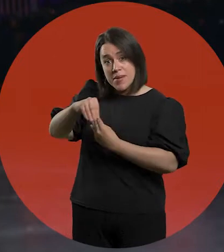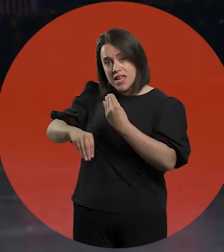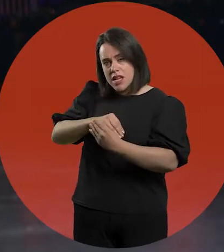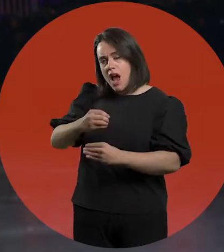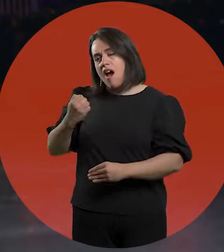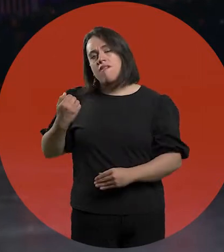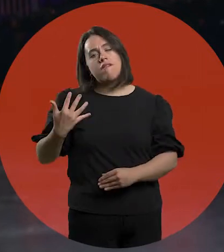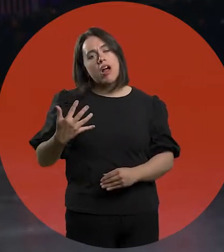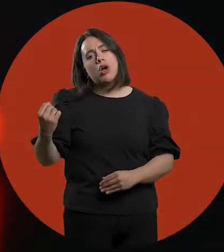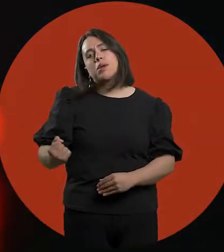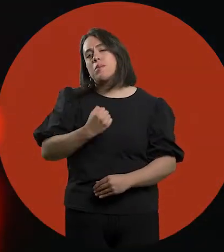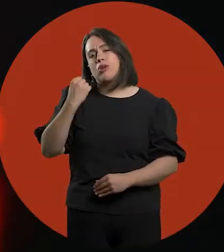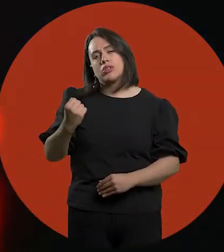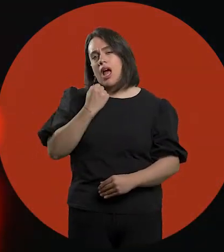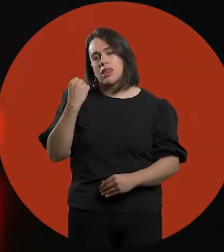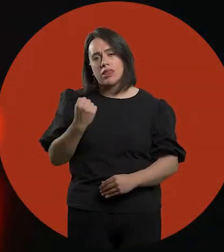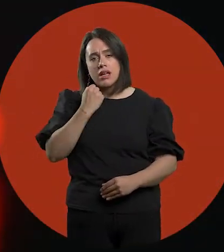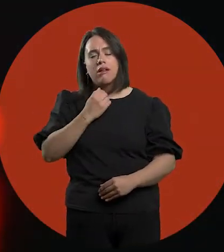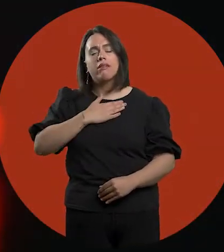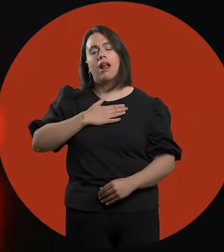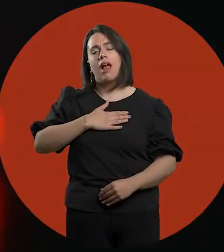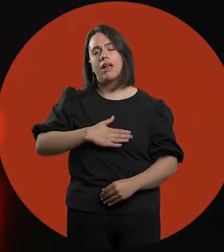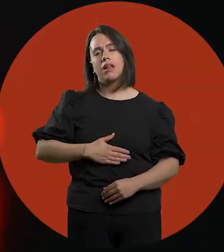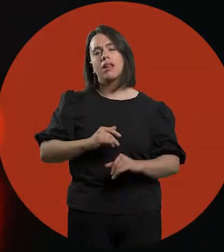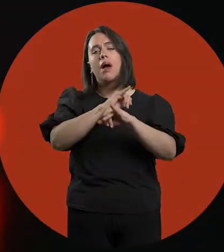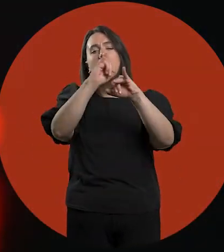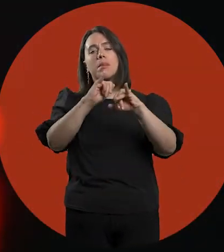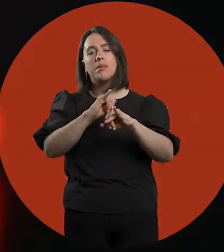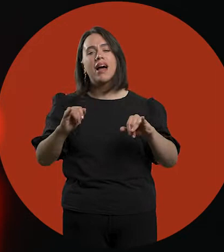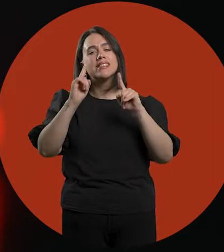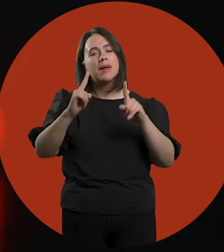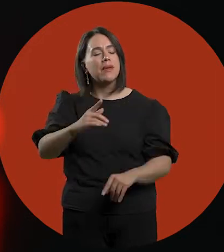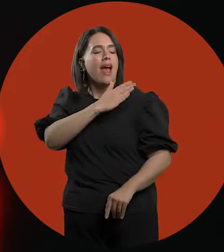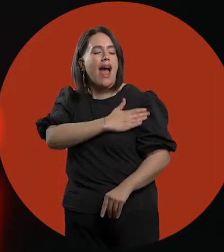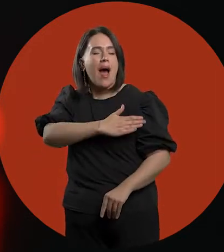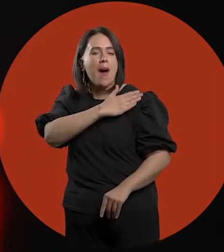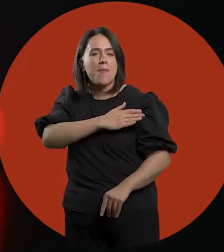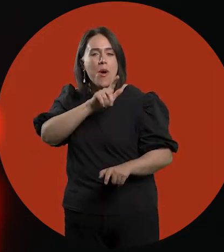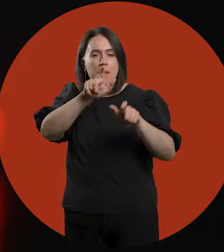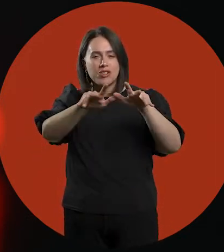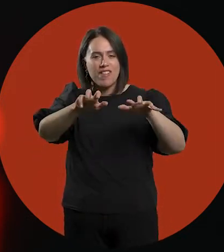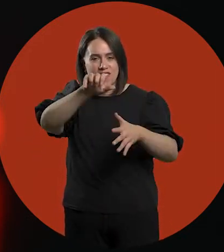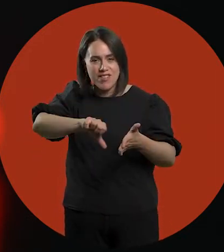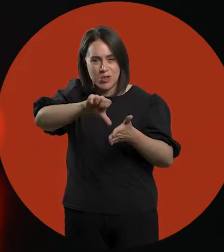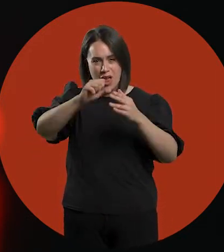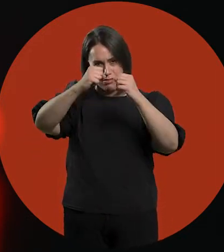y es la tranquilidad y esa calidez que tiene la gente en Guichón. No solo porque te conoce.